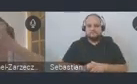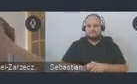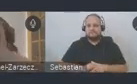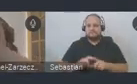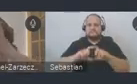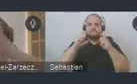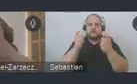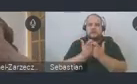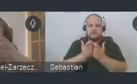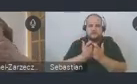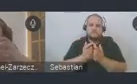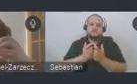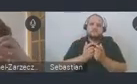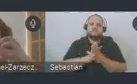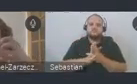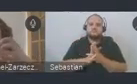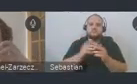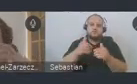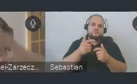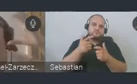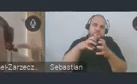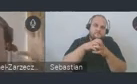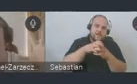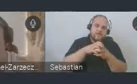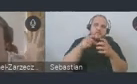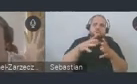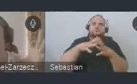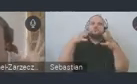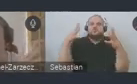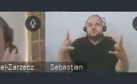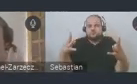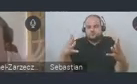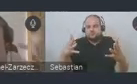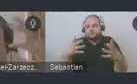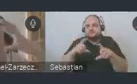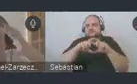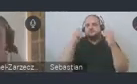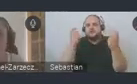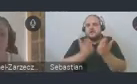Ponieważ Kolb może być malutki do jednego ćwiczenia, może być duży do całego modułu.